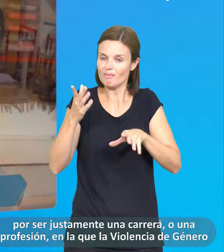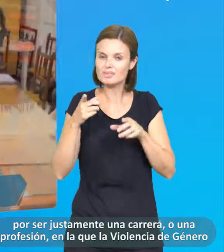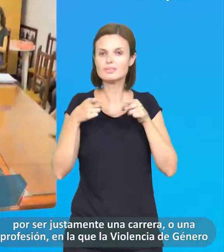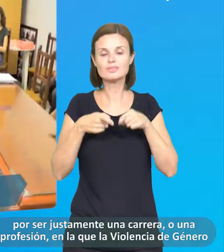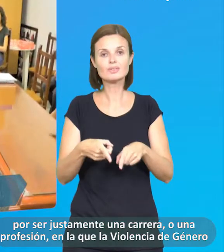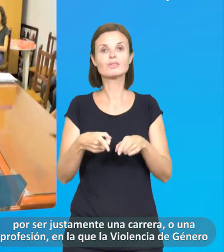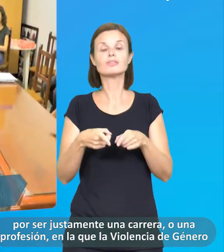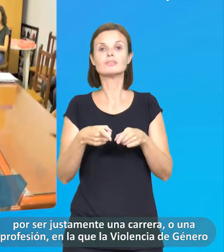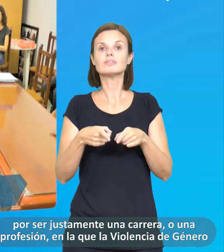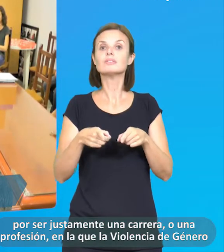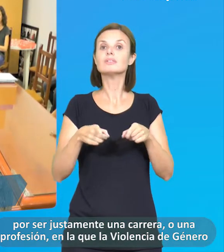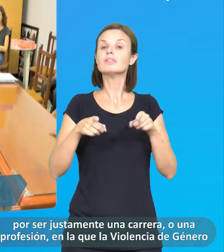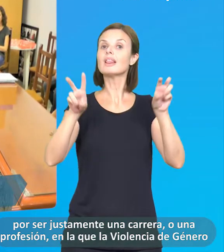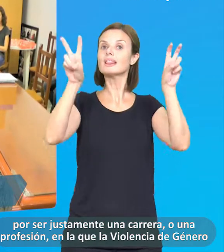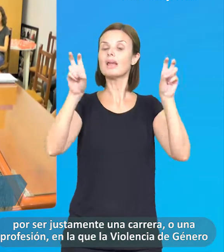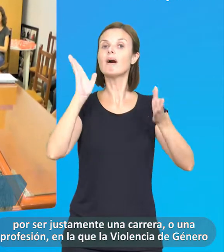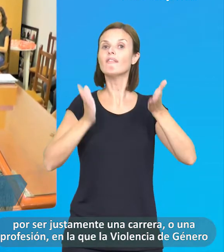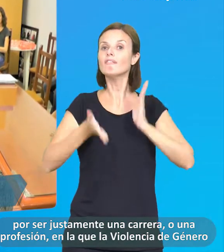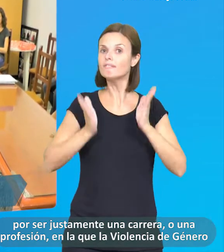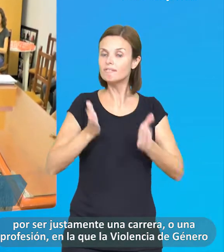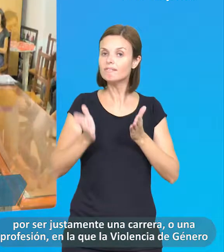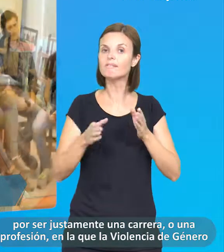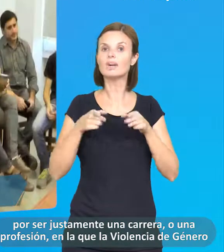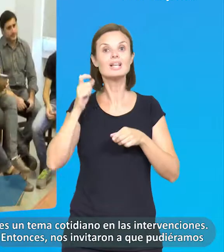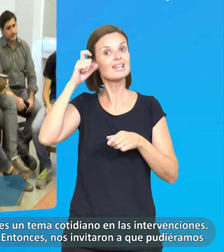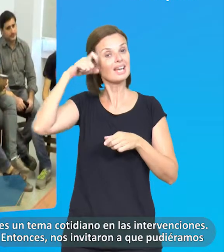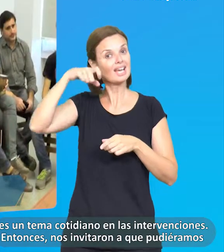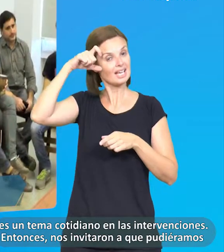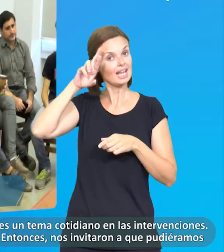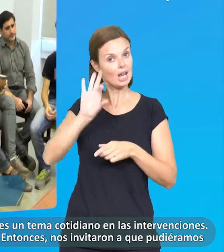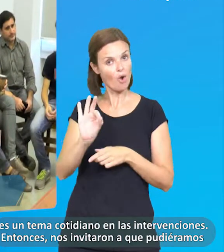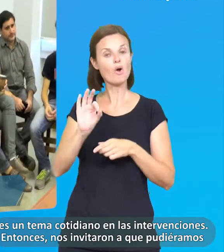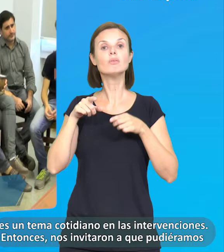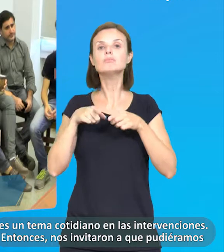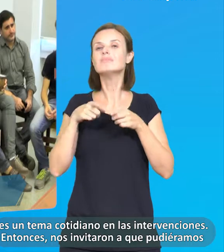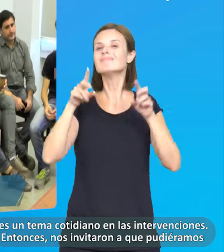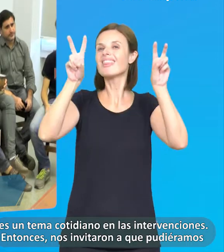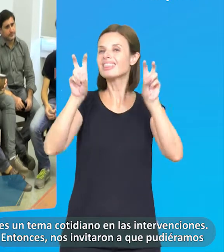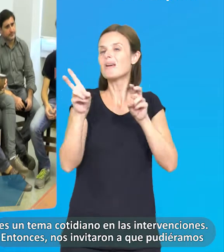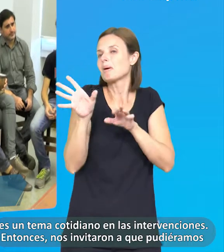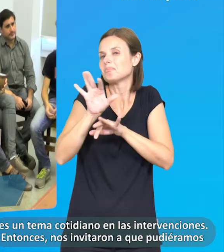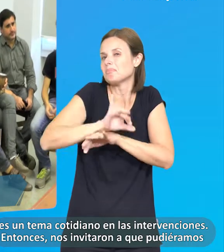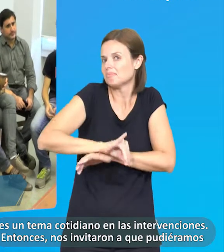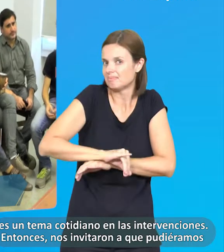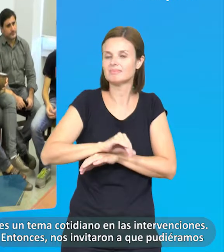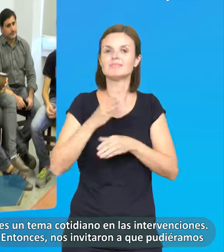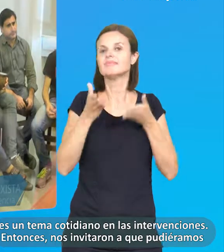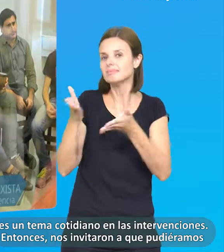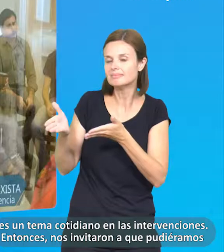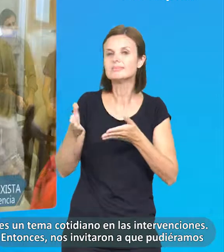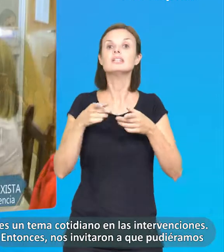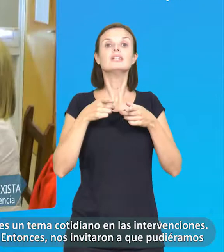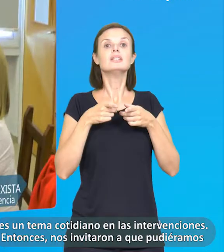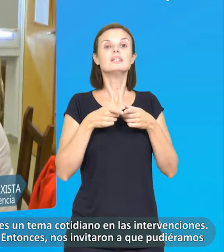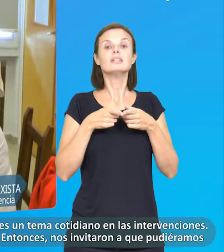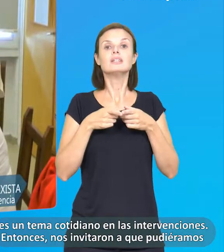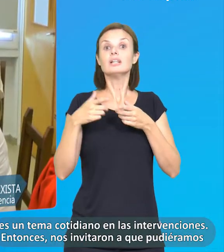donde la violencia de género es un tema cotidiano en las intervenciones, entonces nos invitaron